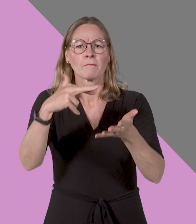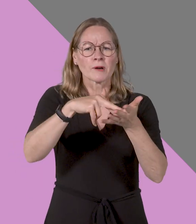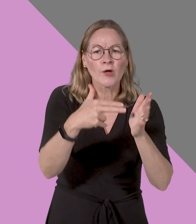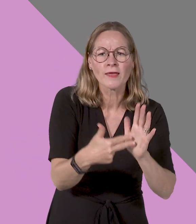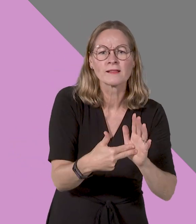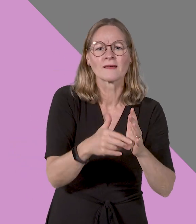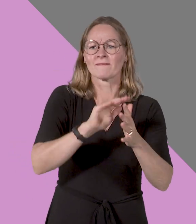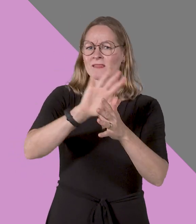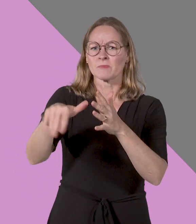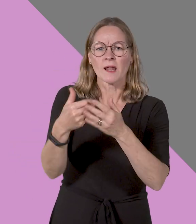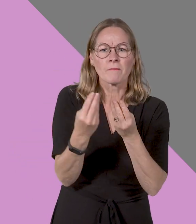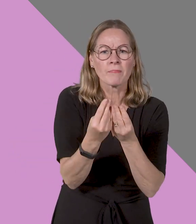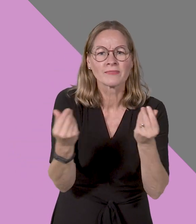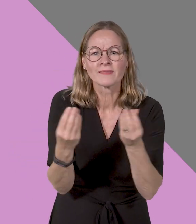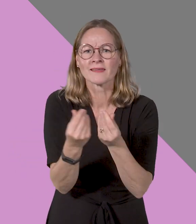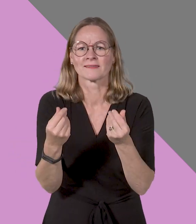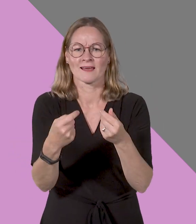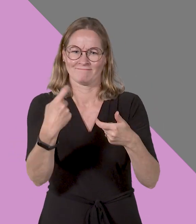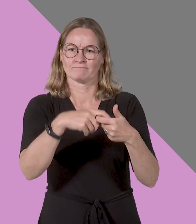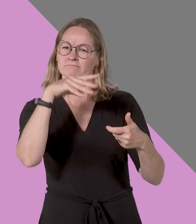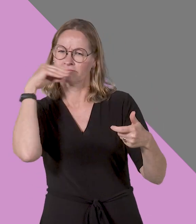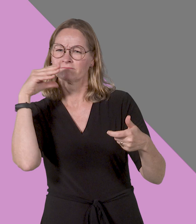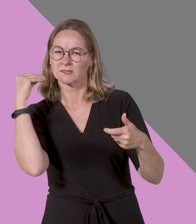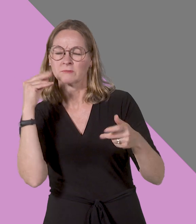projekteista, viittomakielisistä materiaaleista kyseisellä kielellä, -